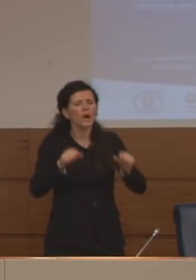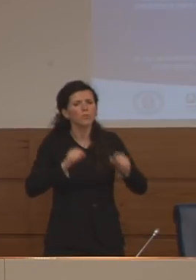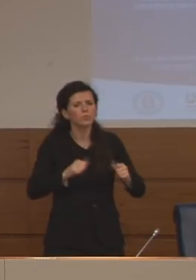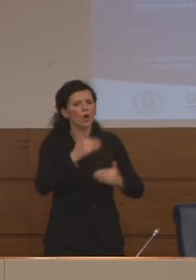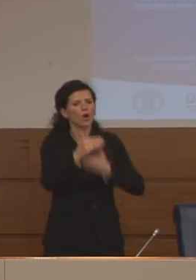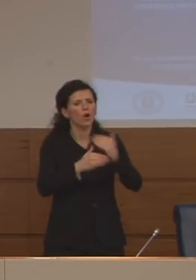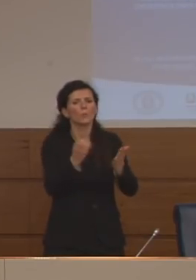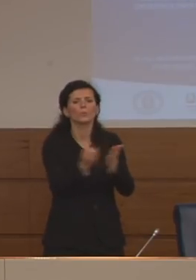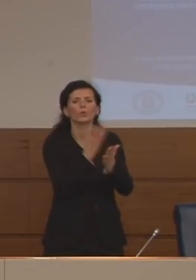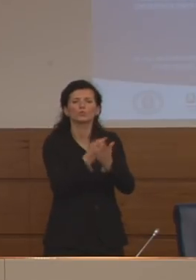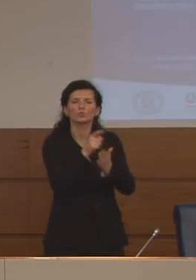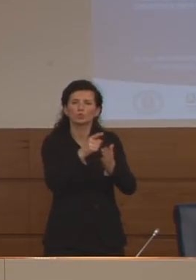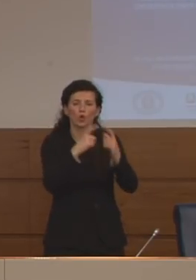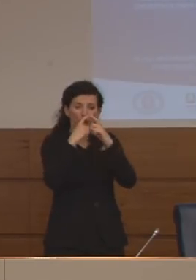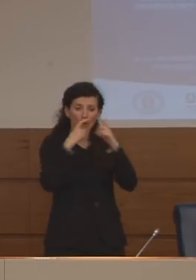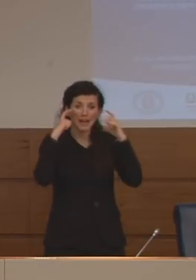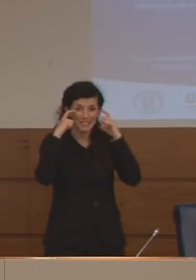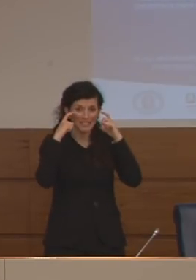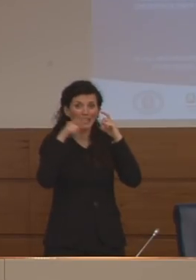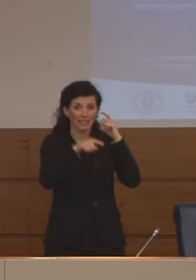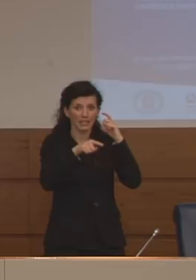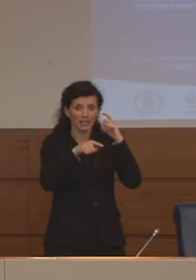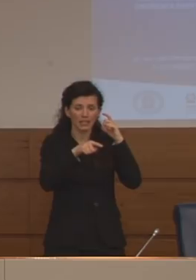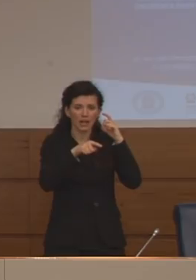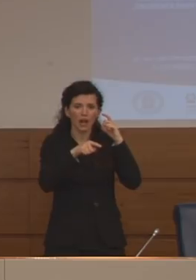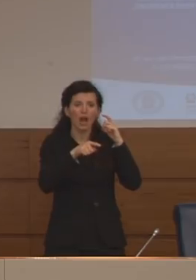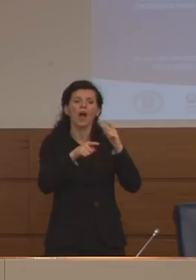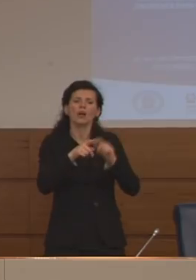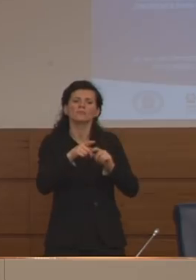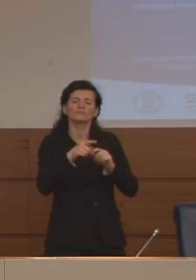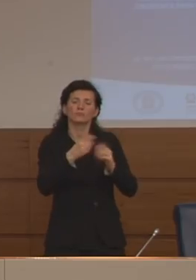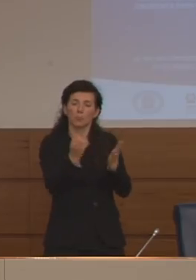cominciare l'attività produttiva, di accumulare scorte presso la loro azienda